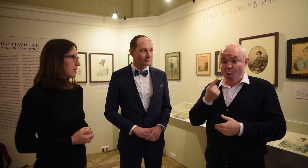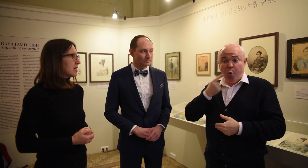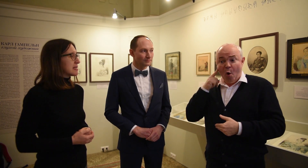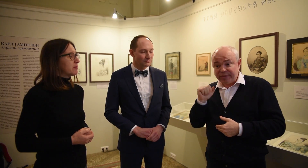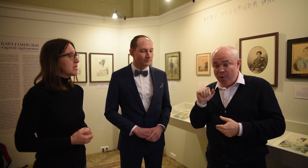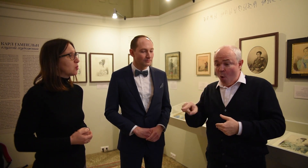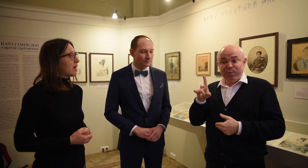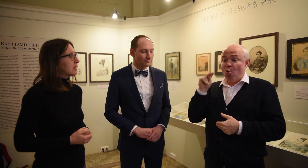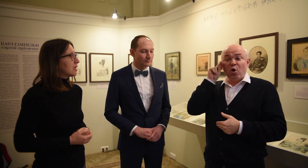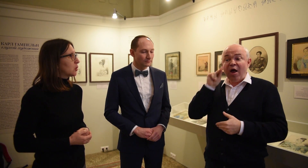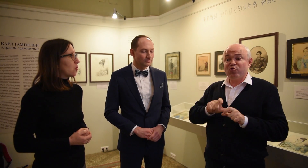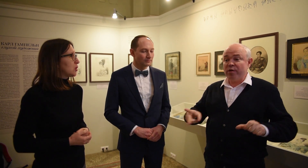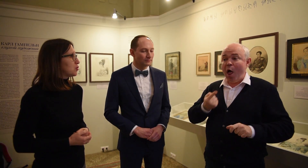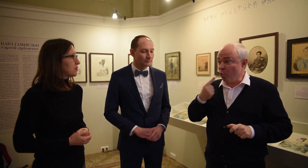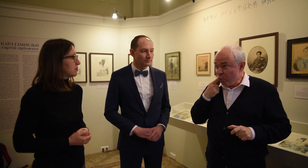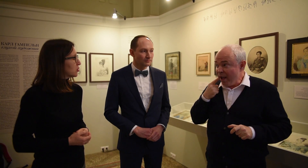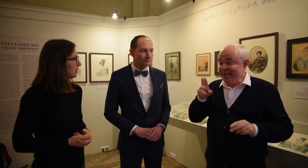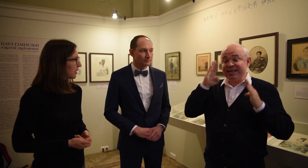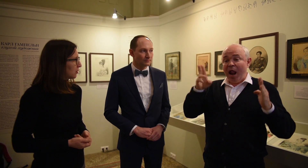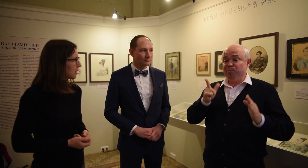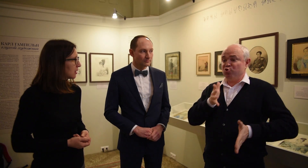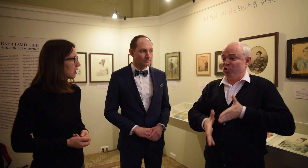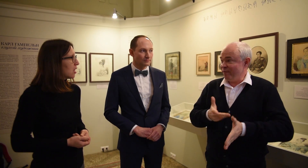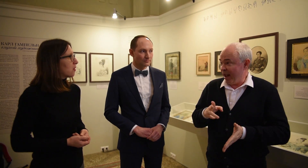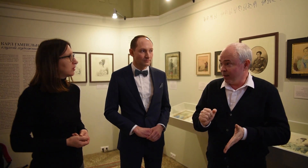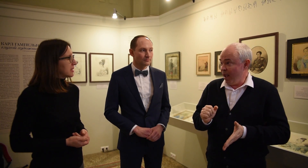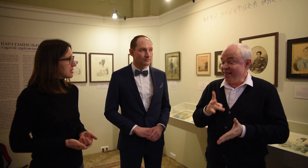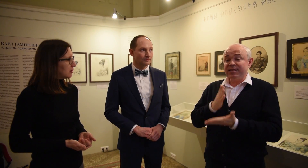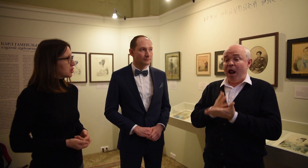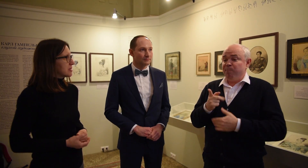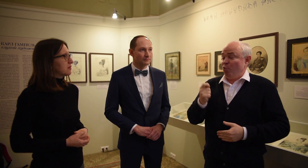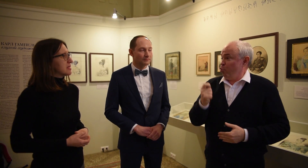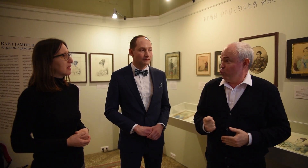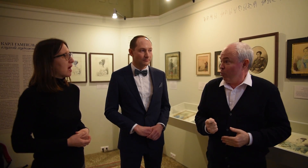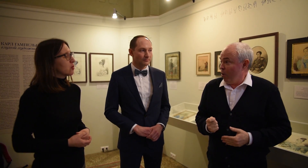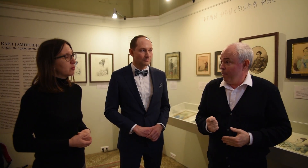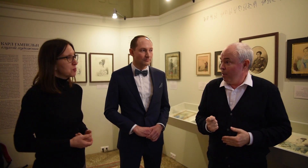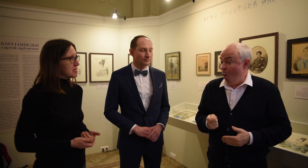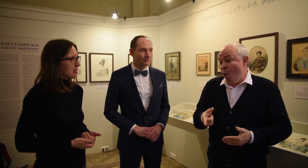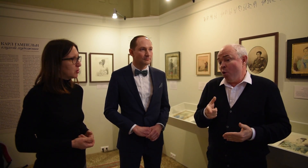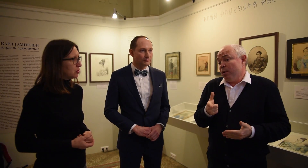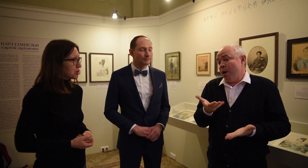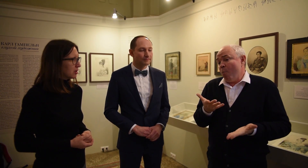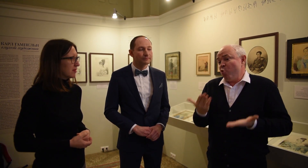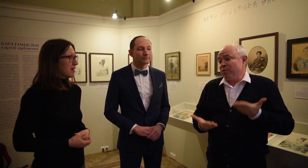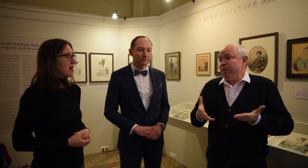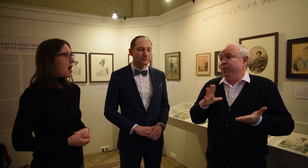Если бы не глухота, он бы не учился в школе для глухих, не знал бы жестового языка. Он, может быть, не стал бы художником.